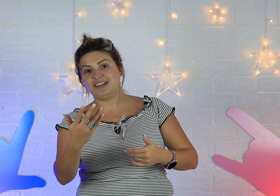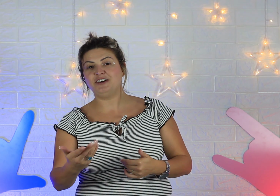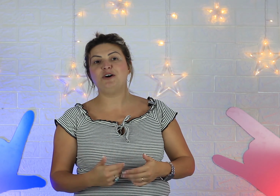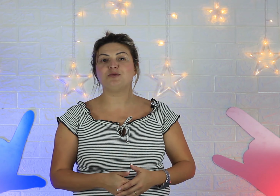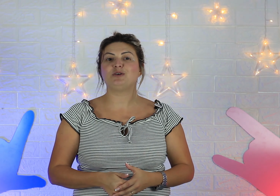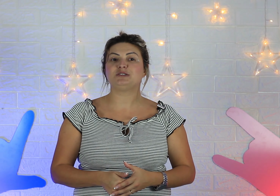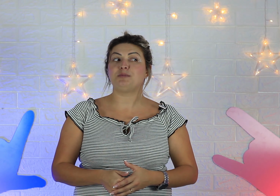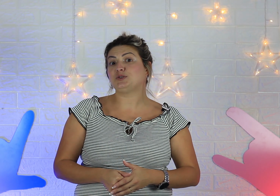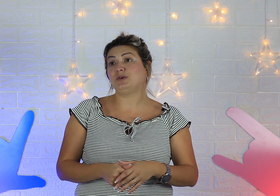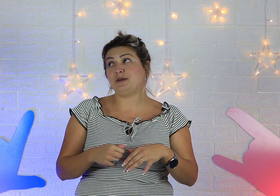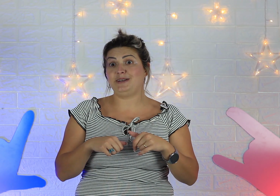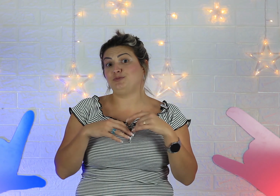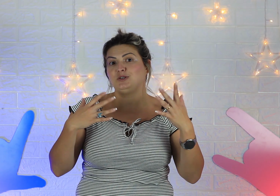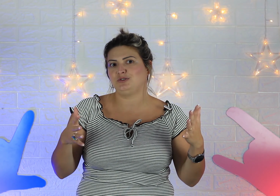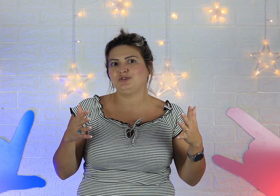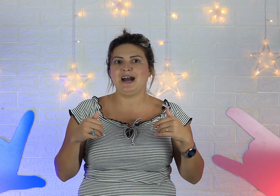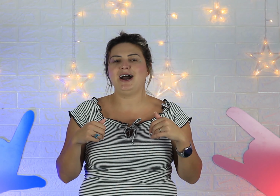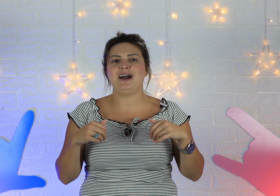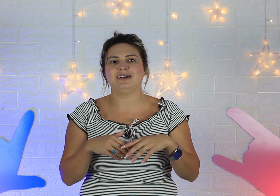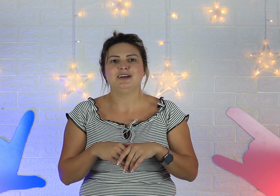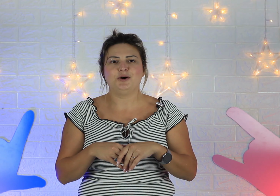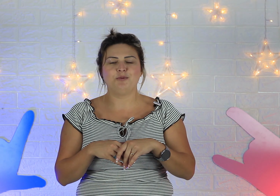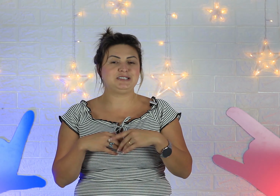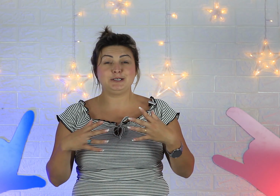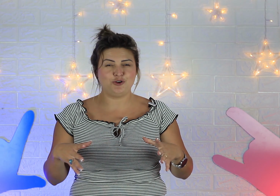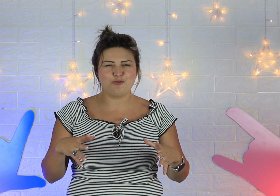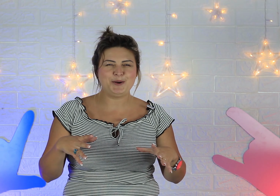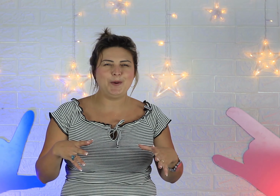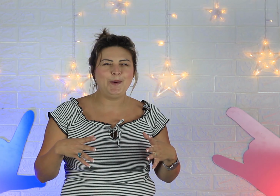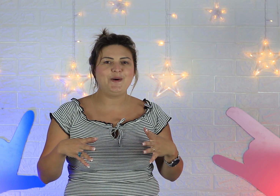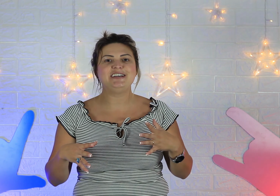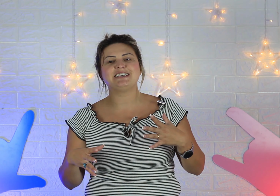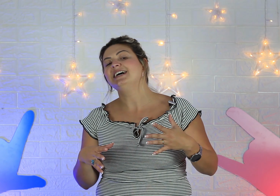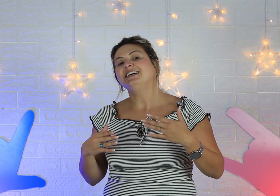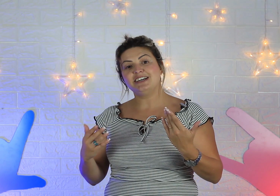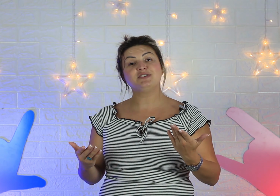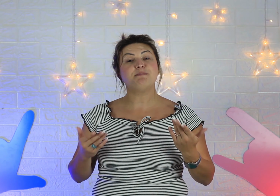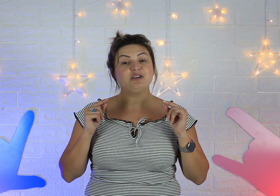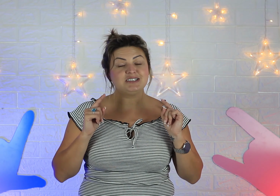licença aí falar alguma coisa pra pessoa arrepende posso ajudar ou precisa de alguma coisa e aí você